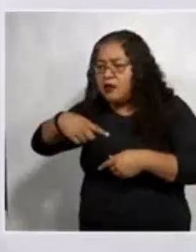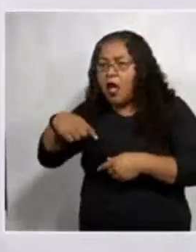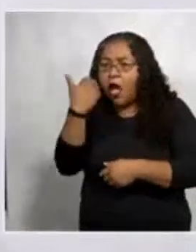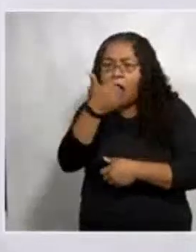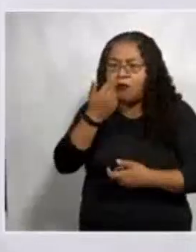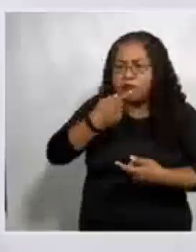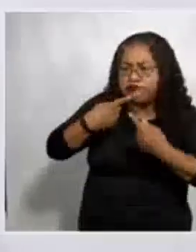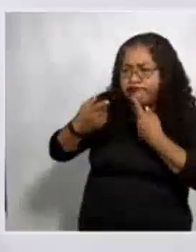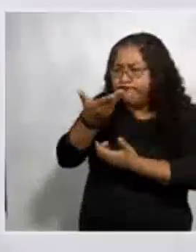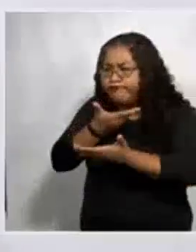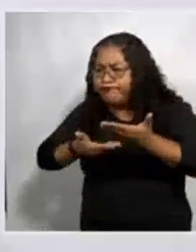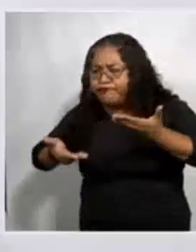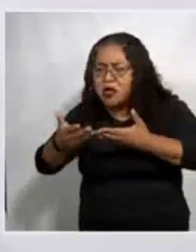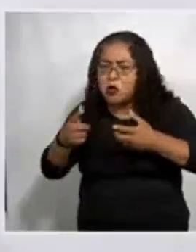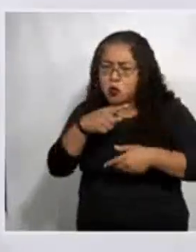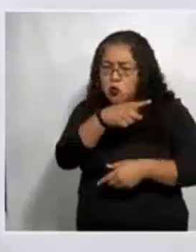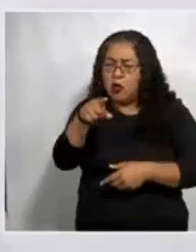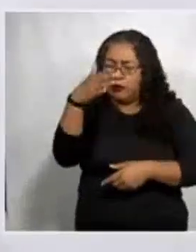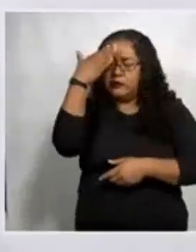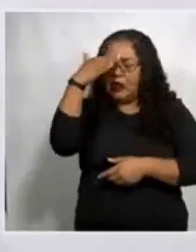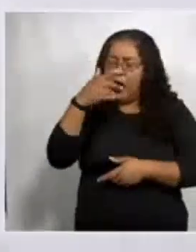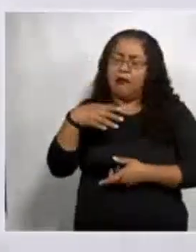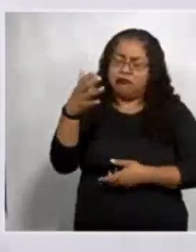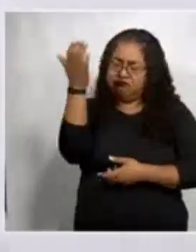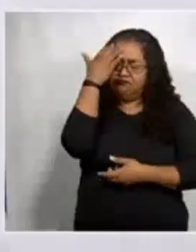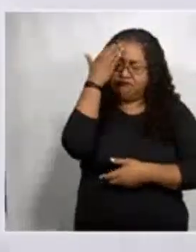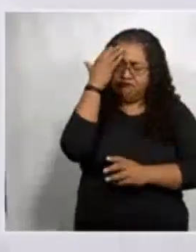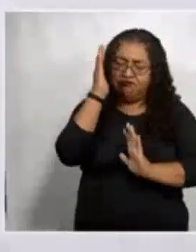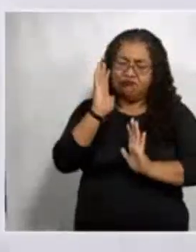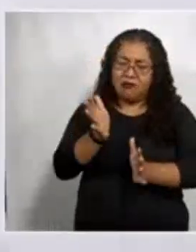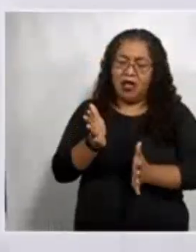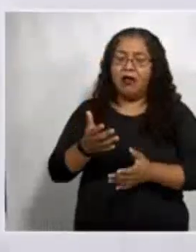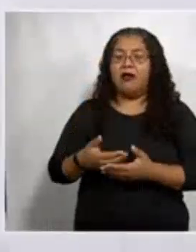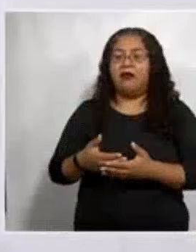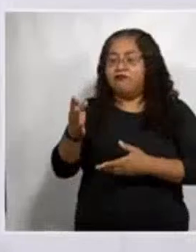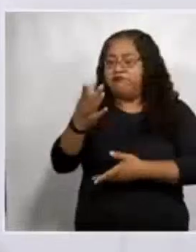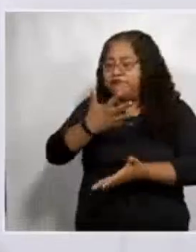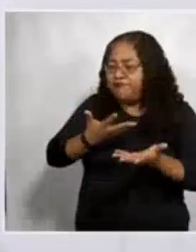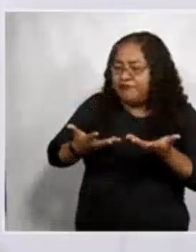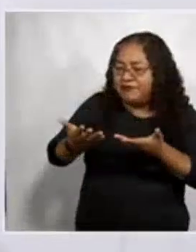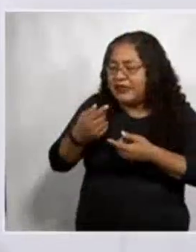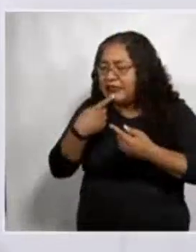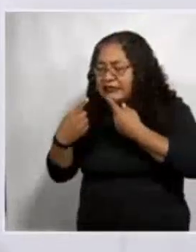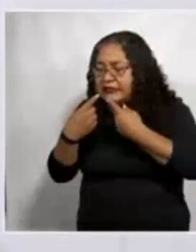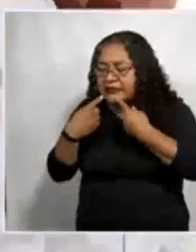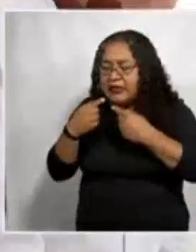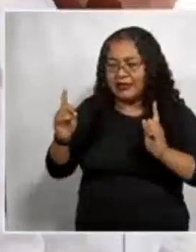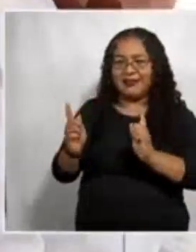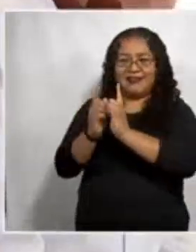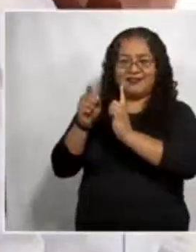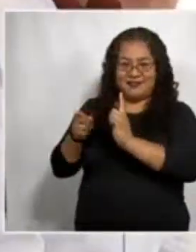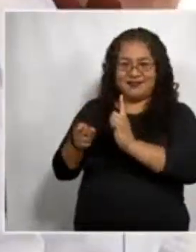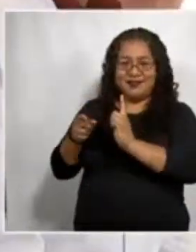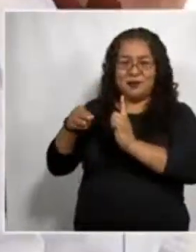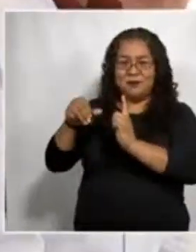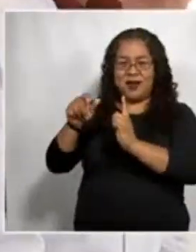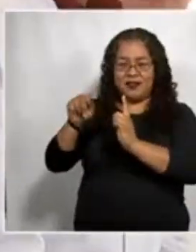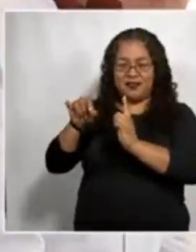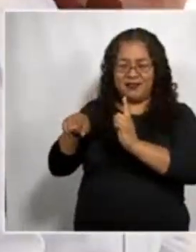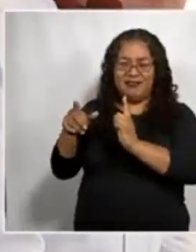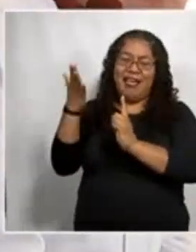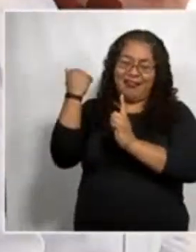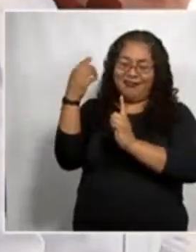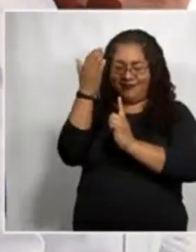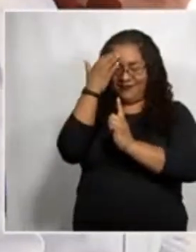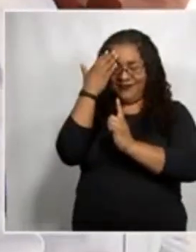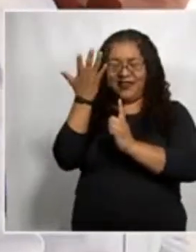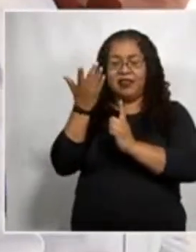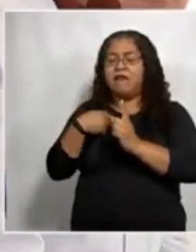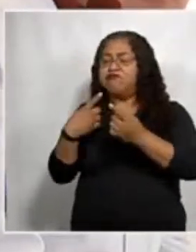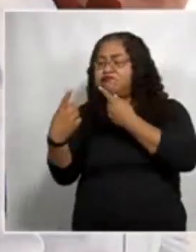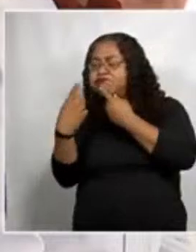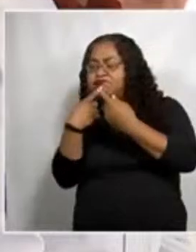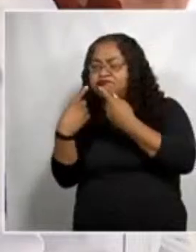muy grande. Ahí nos conocimos y decíamos algo muy importante. Fíjense, fue un movimiento que